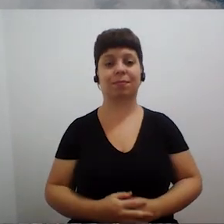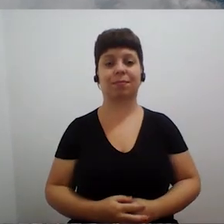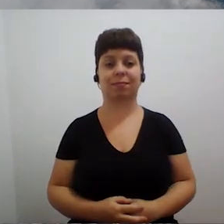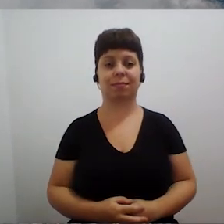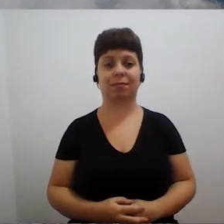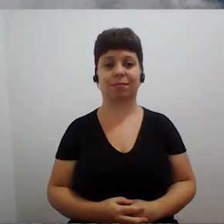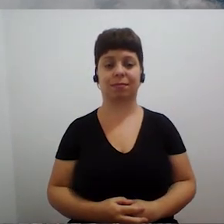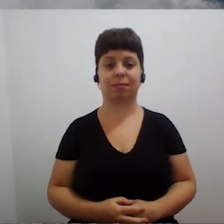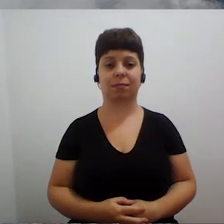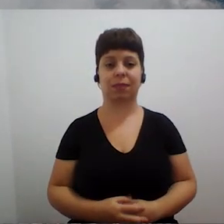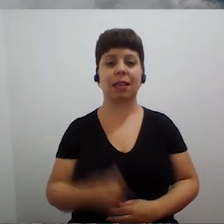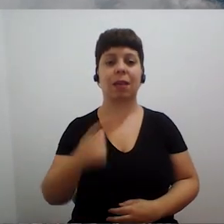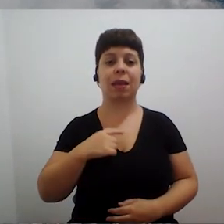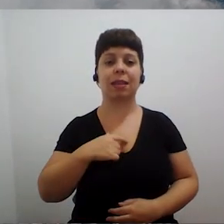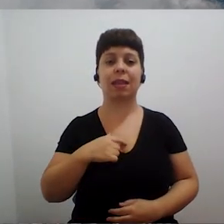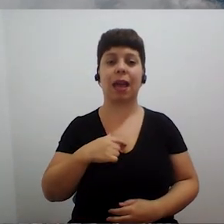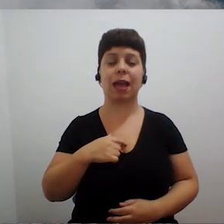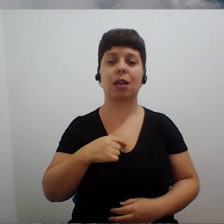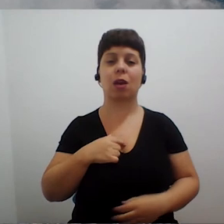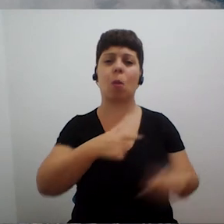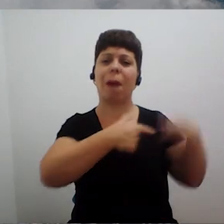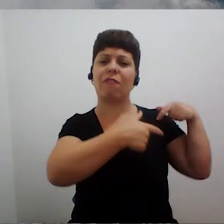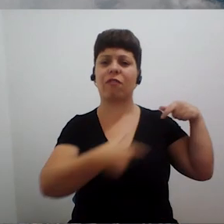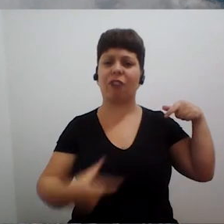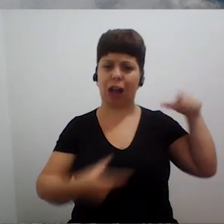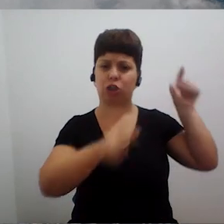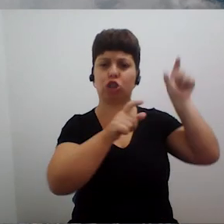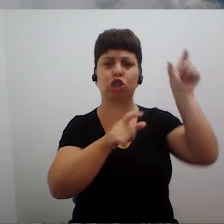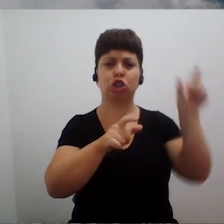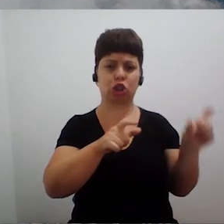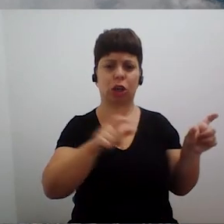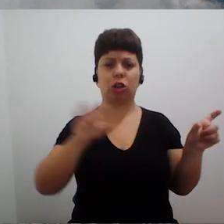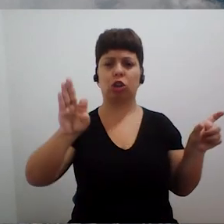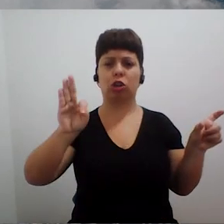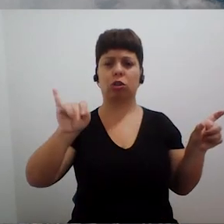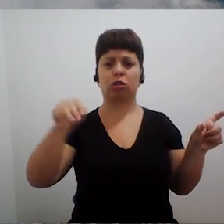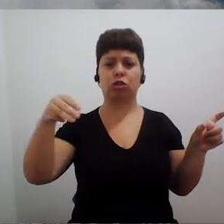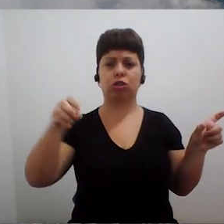do Timor Leste mostrando o convênio que a PUC-PR